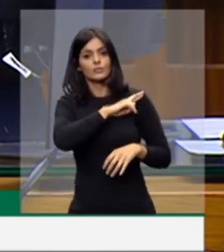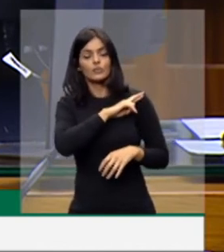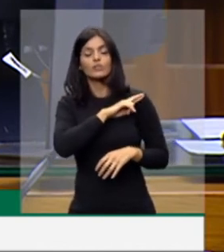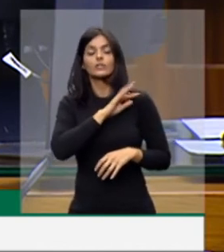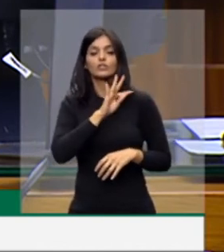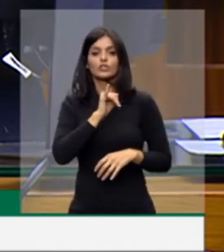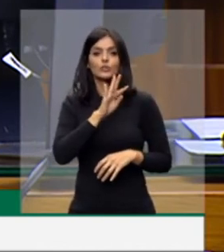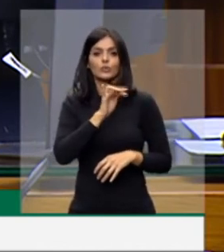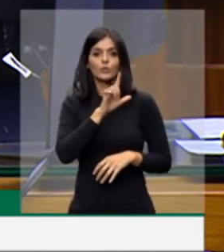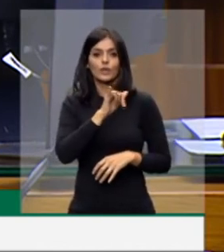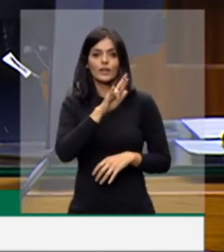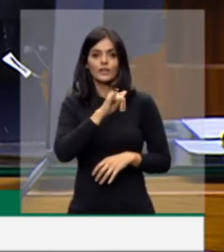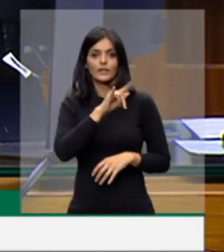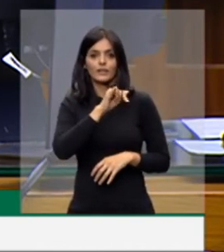DE DEZEMBRO DE 2009. E 11 DE JANEIRO DE 2013, TRANSFERE